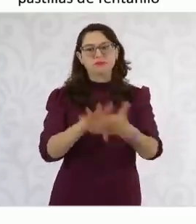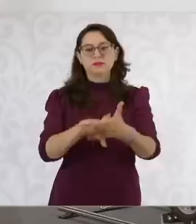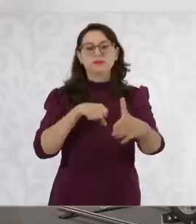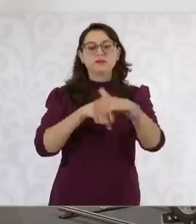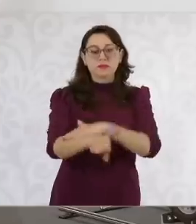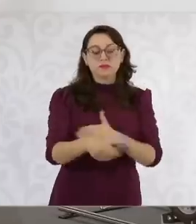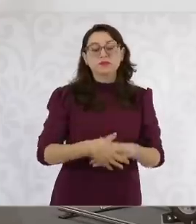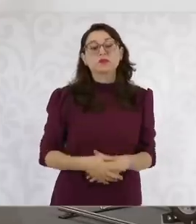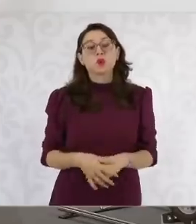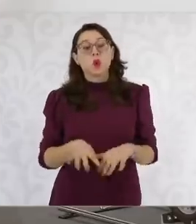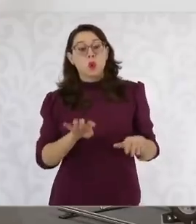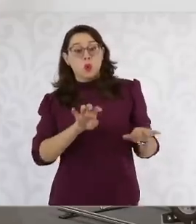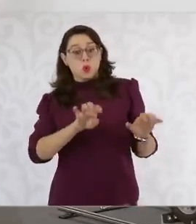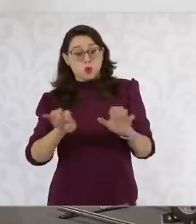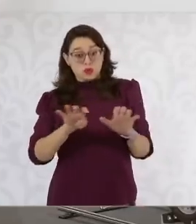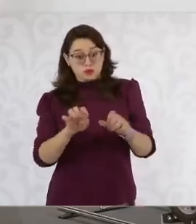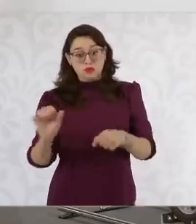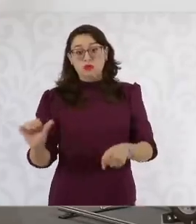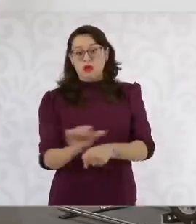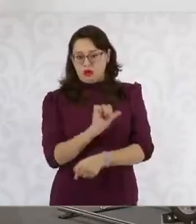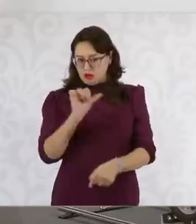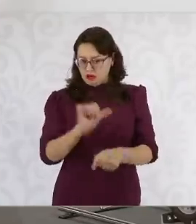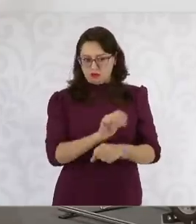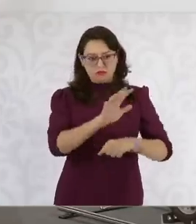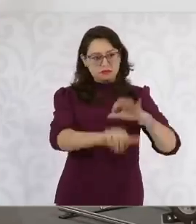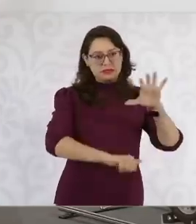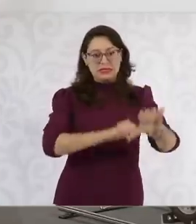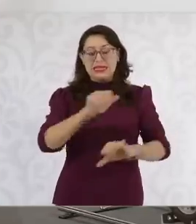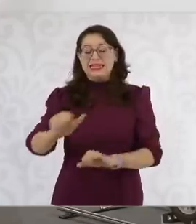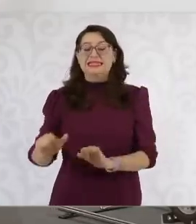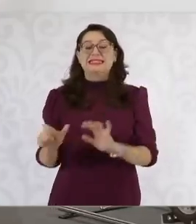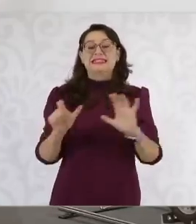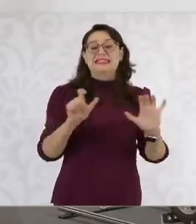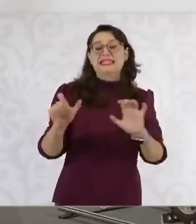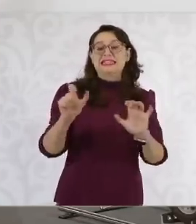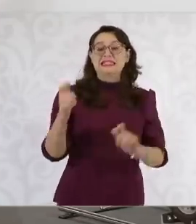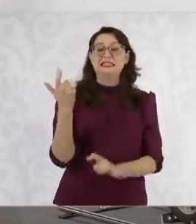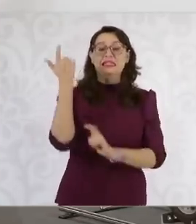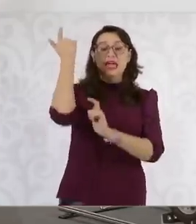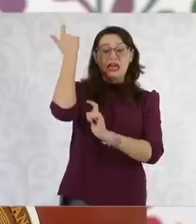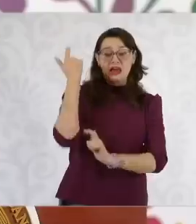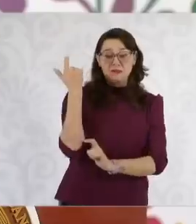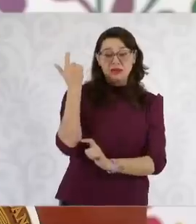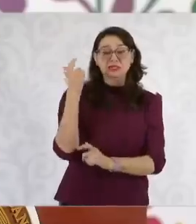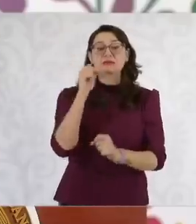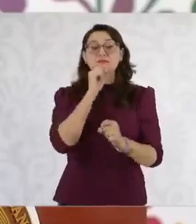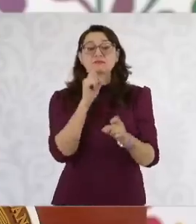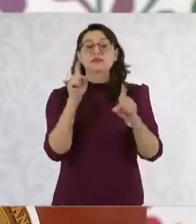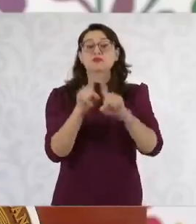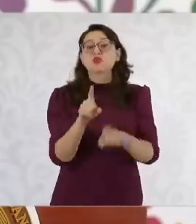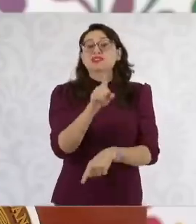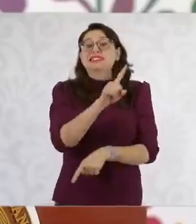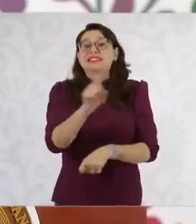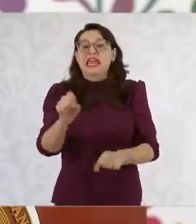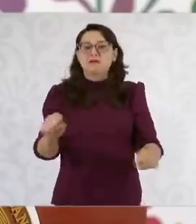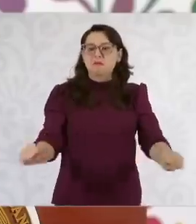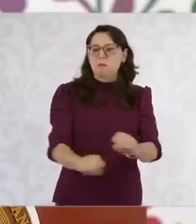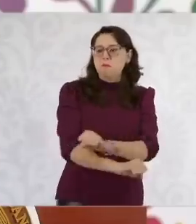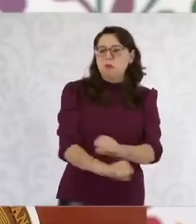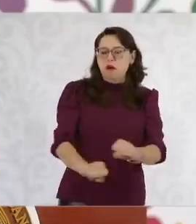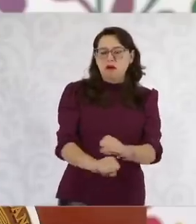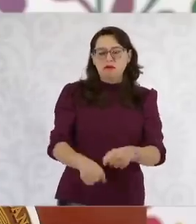ellos blindados y casi 700 armas de fuego así como cientos también más de 100 granadas de fuego en